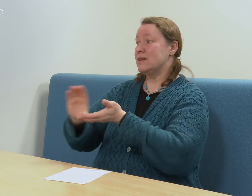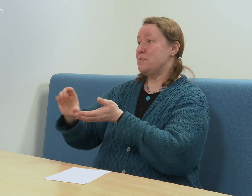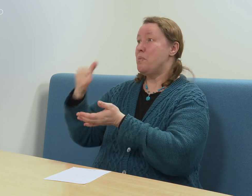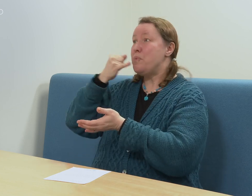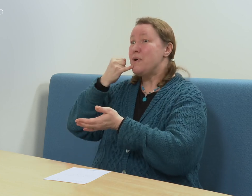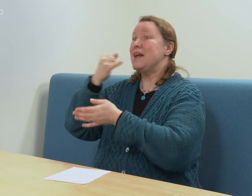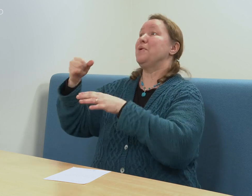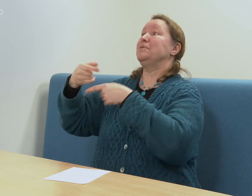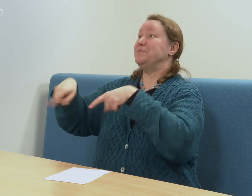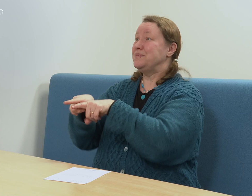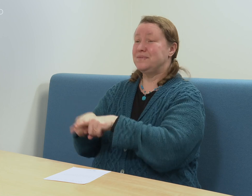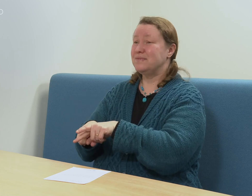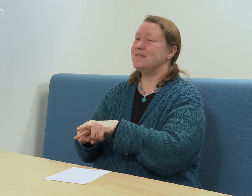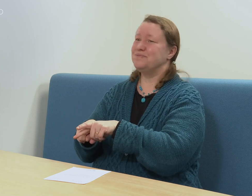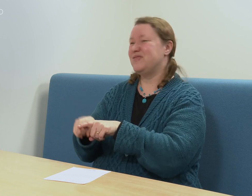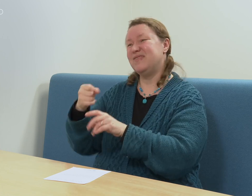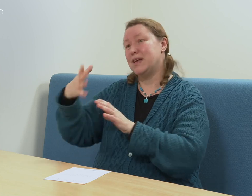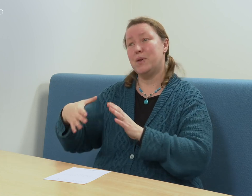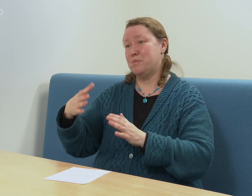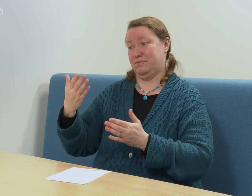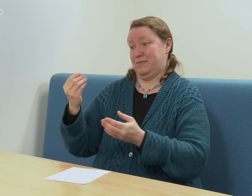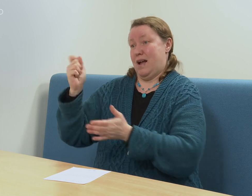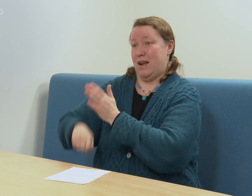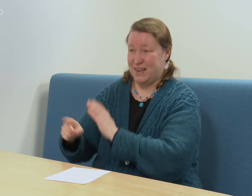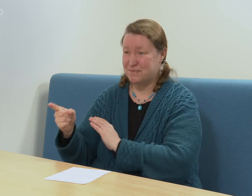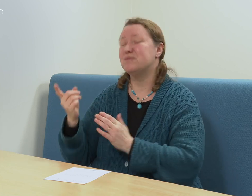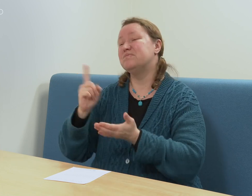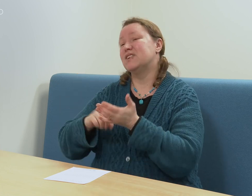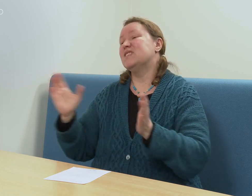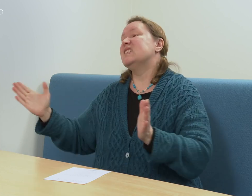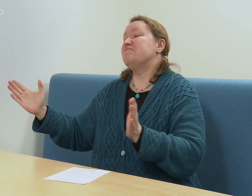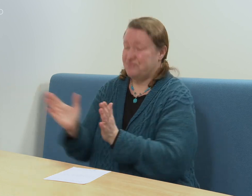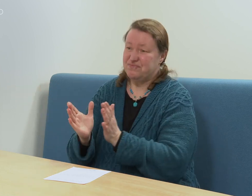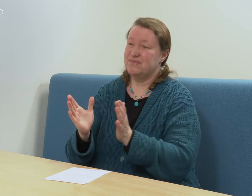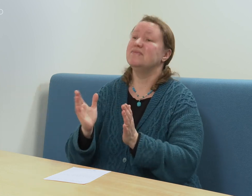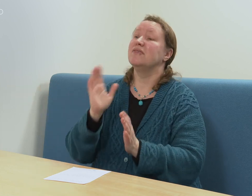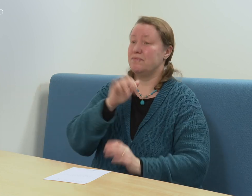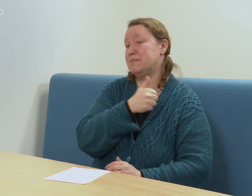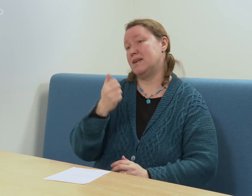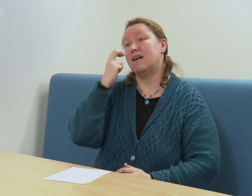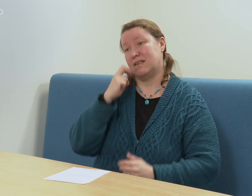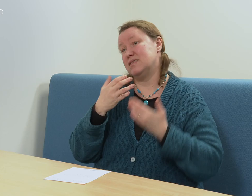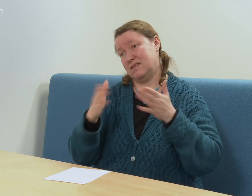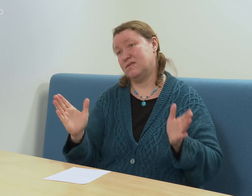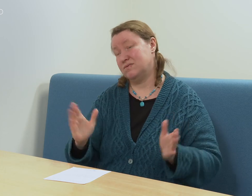että olemme joutuneet supistamaan palvelun tarjoamista arkipäiviin.